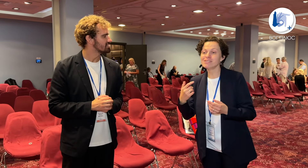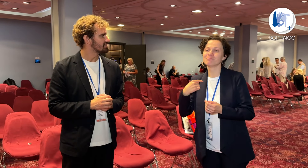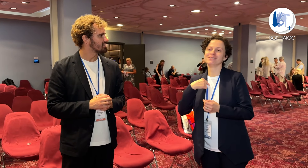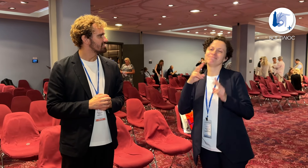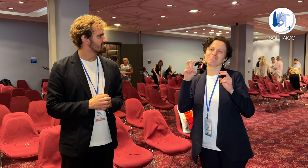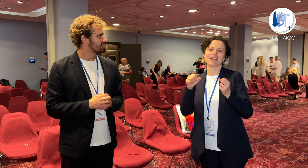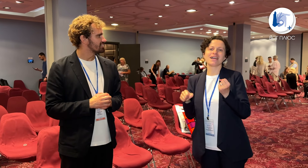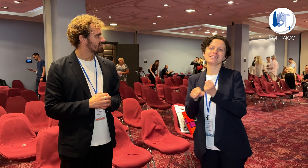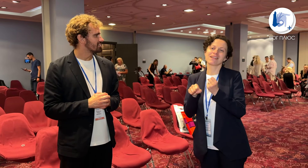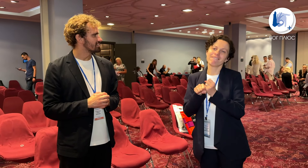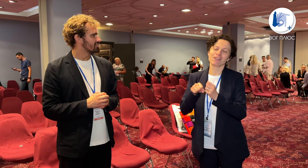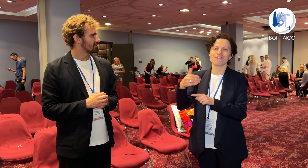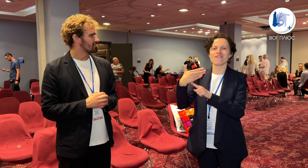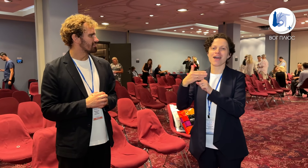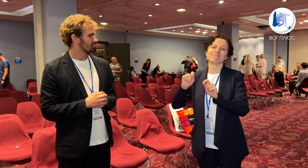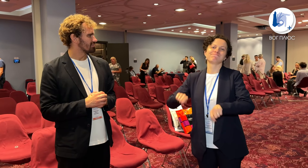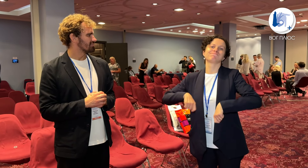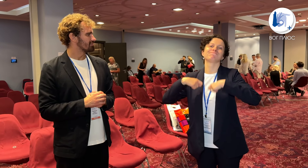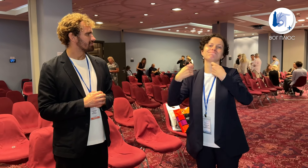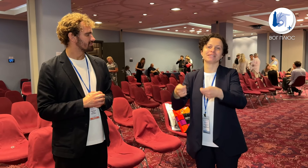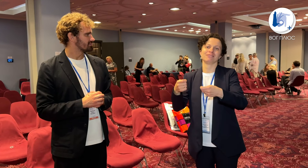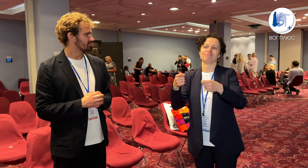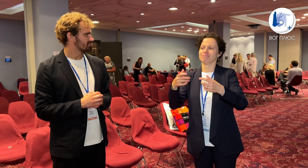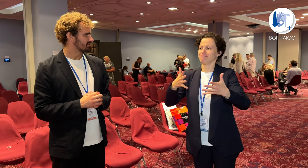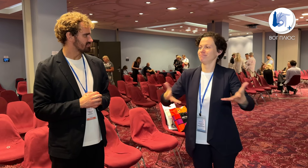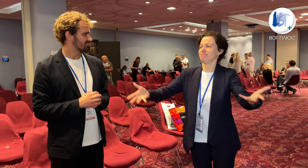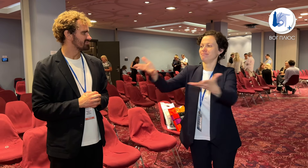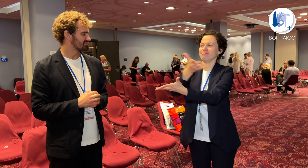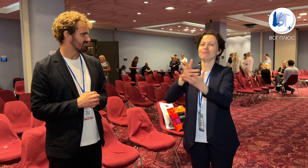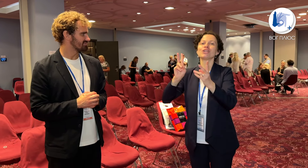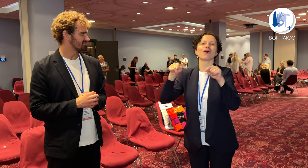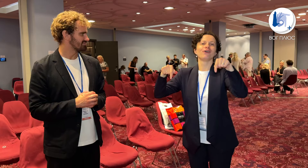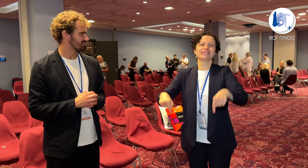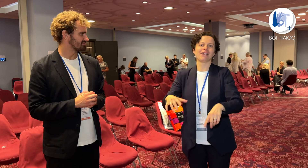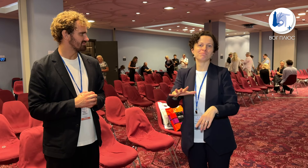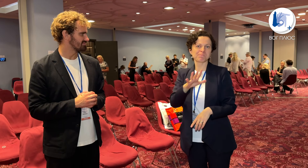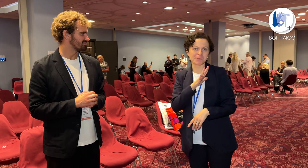Эстафету проведения форума мы передадим кому-то из присутствующих в зале.